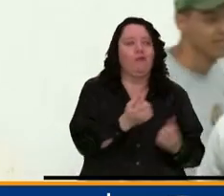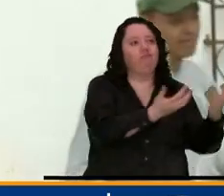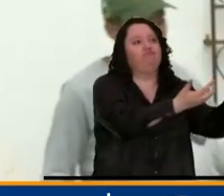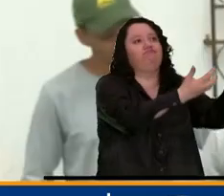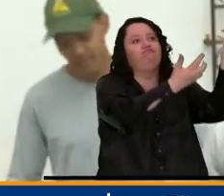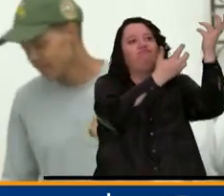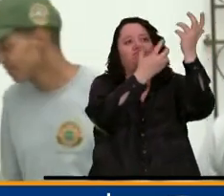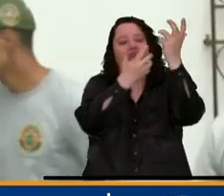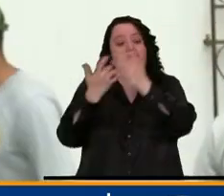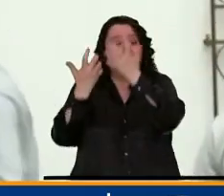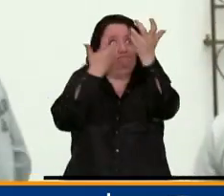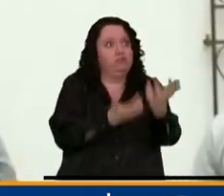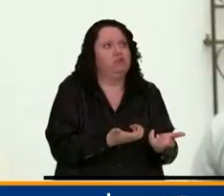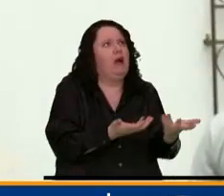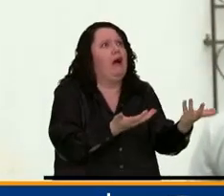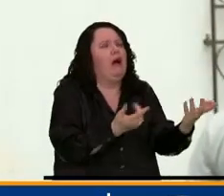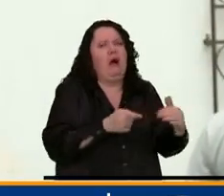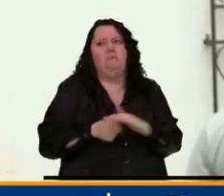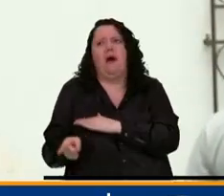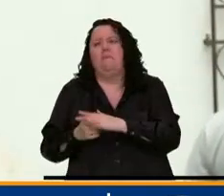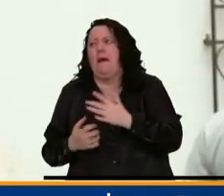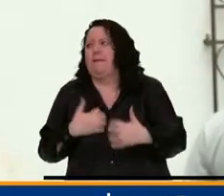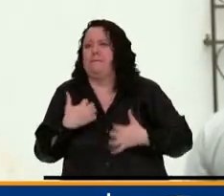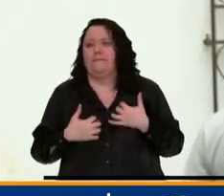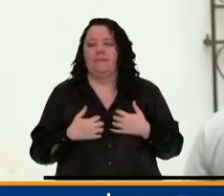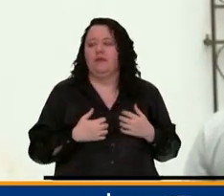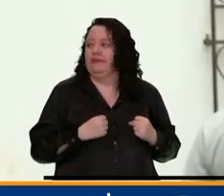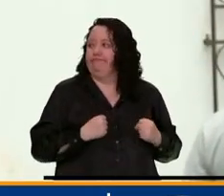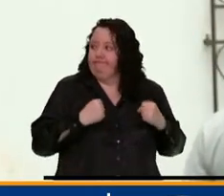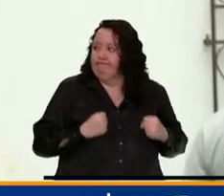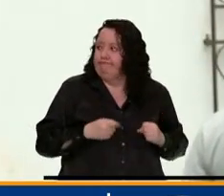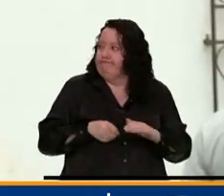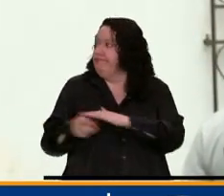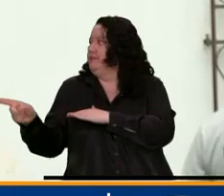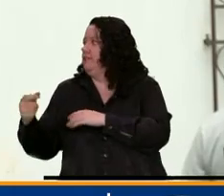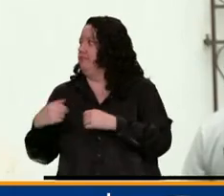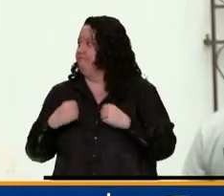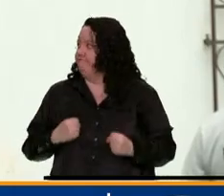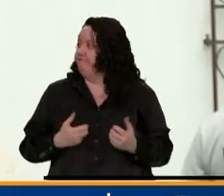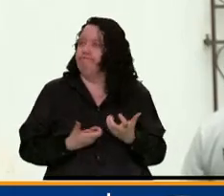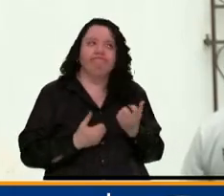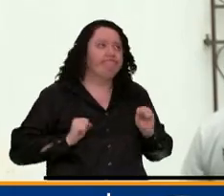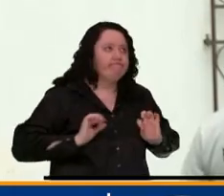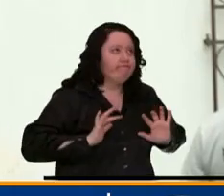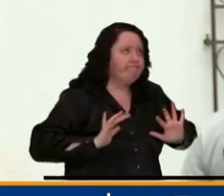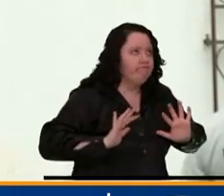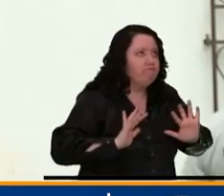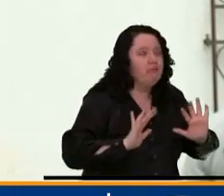el incendio le gane, son muchos sentimientos encontrados porque al momento en que llegamos,